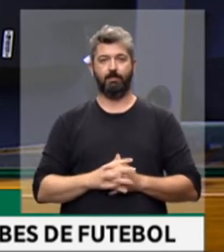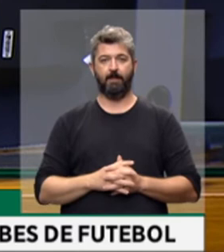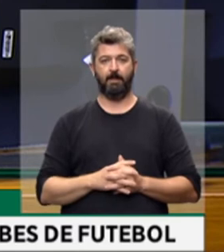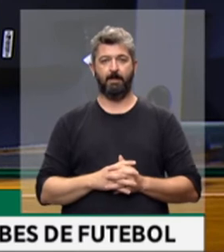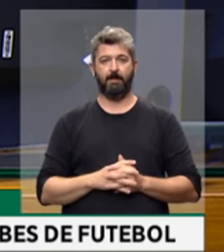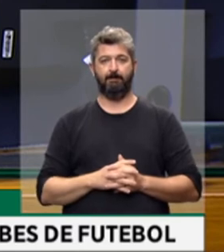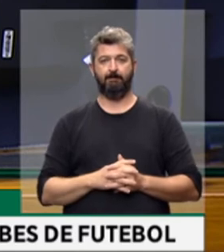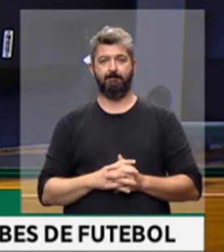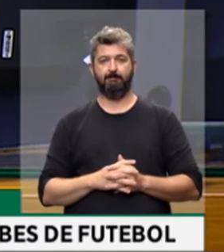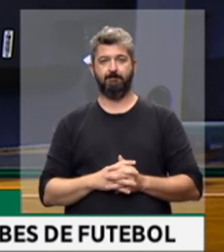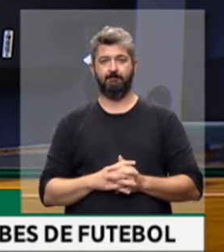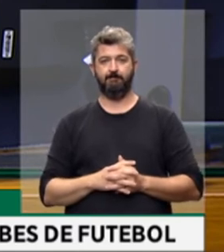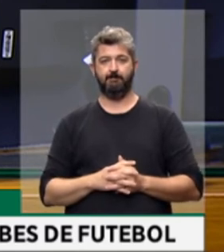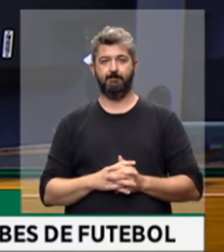A... ELE ESTÁ NA... COMO VOTA